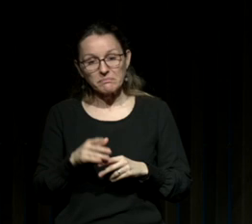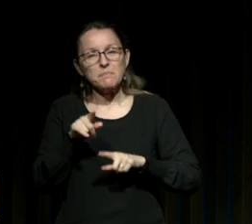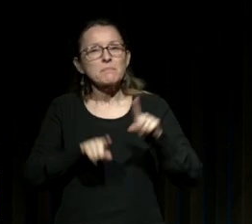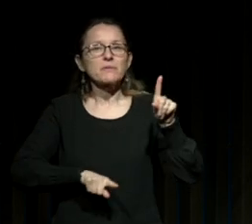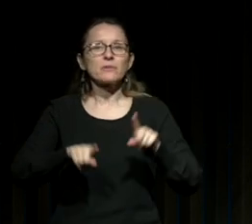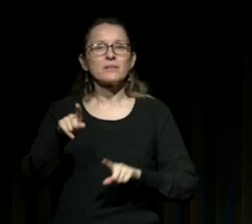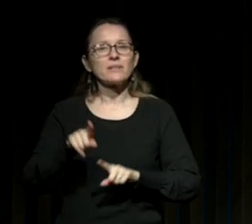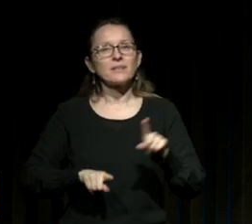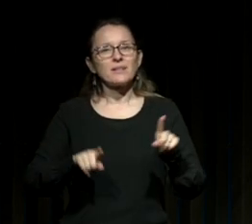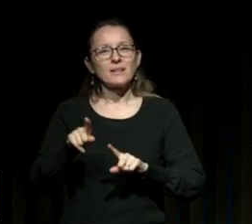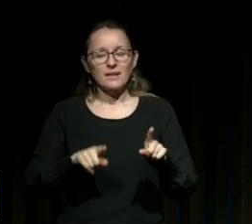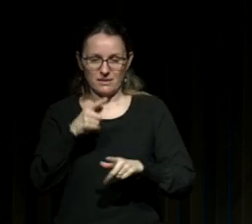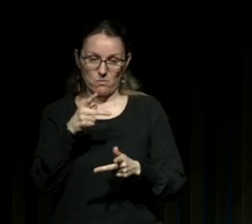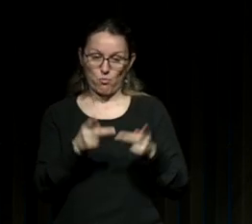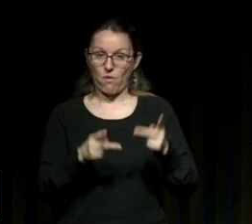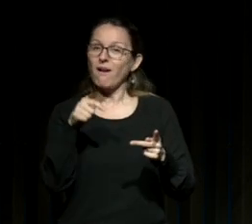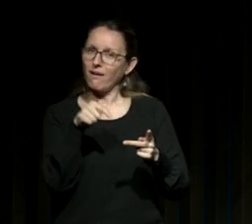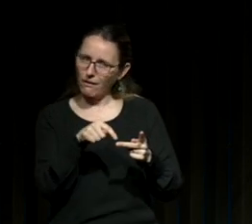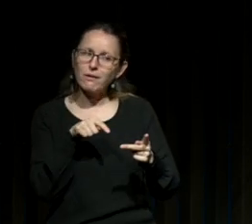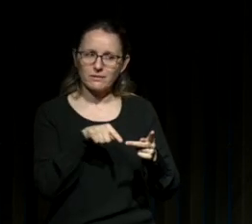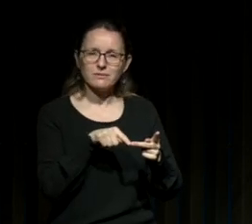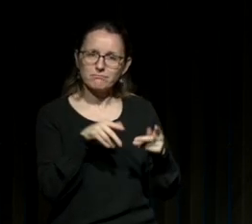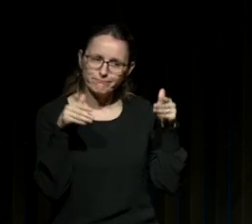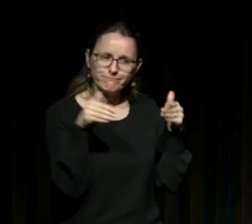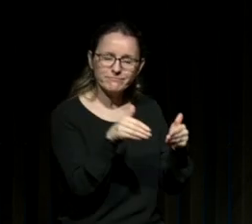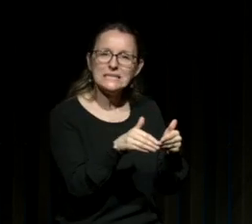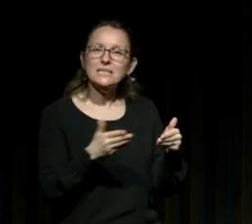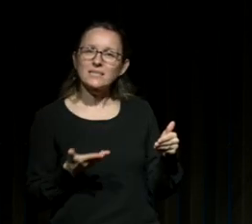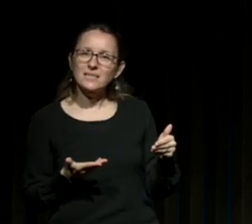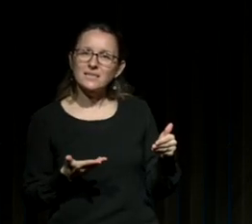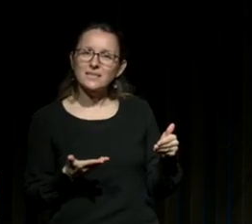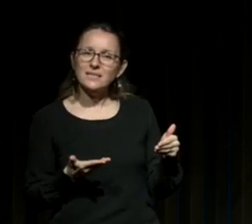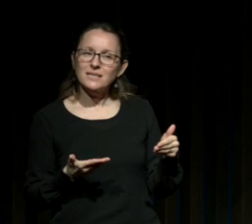la notion du poids et alors il faut parler quand il faut parler d'objectif en terme de